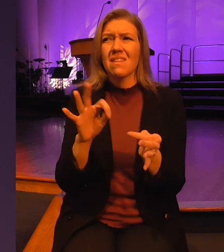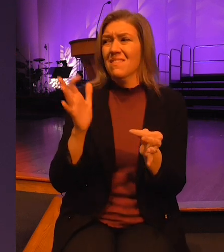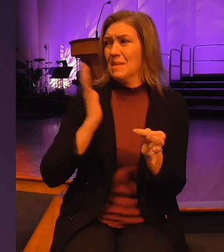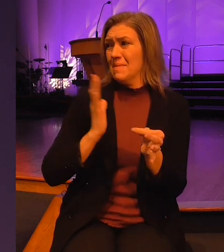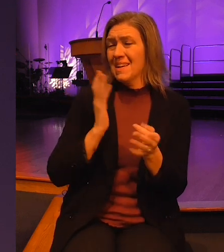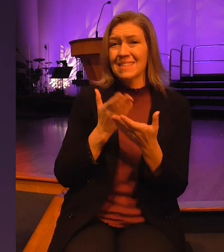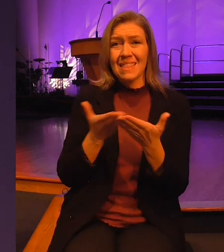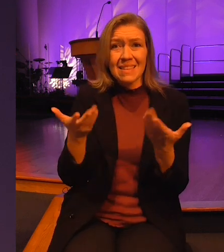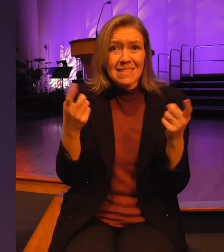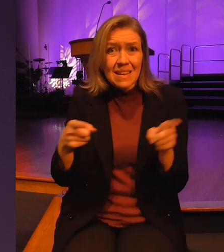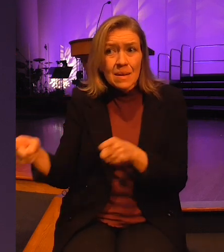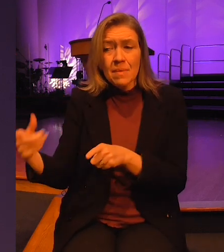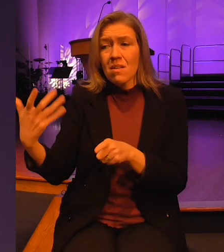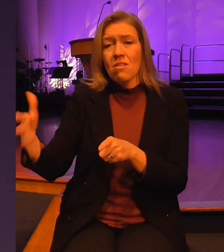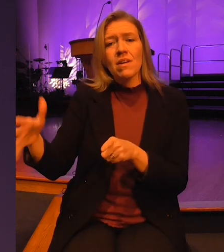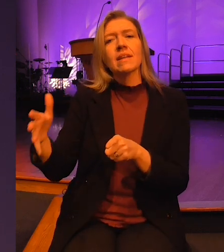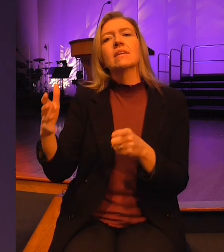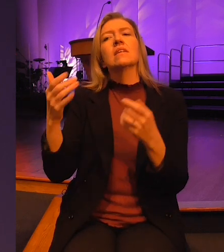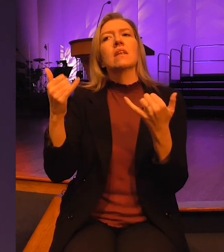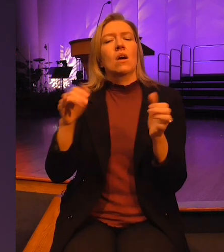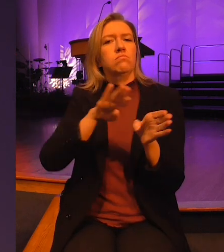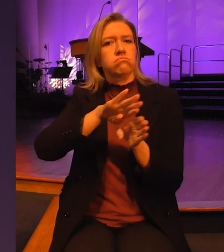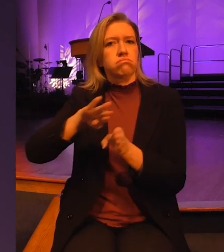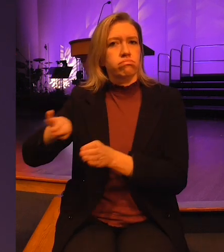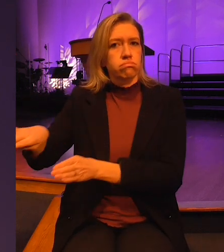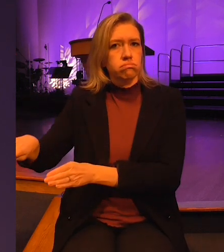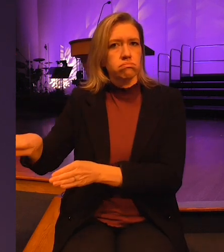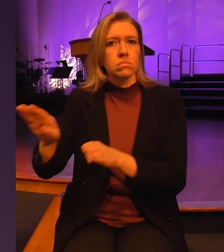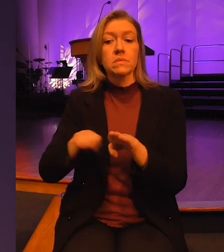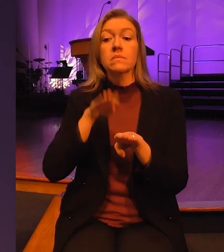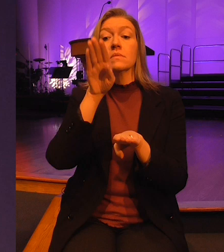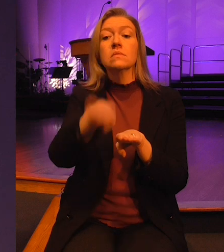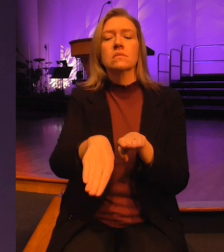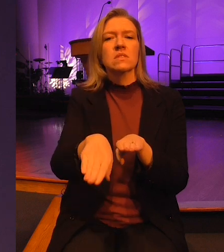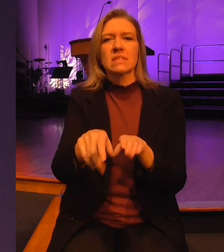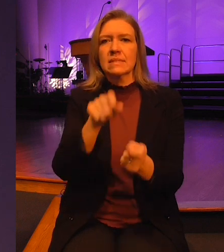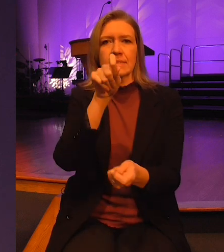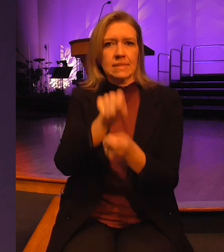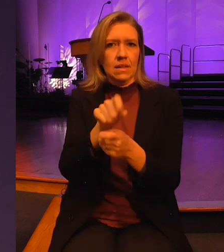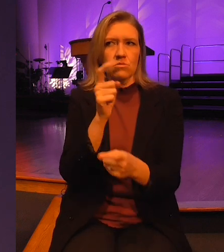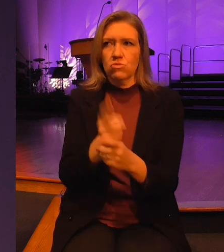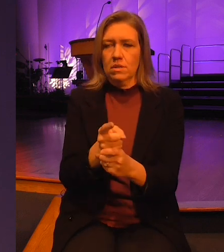aquello en lo que entramos es exactamente lo que se supone que se está desarrollando divinamente, abrazándonos